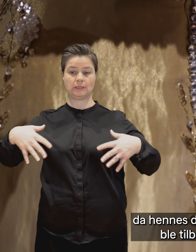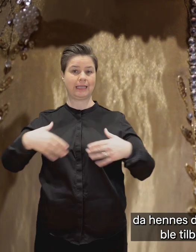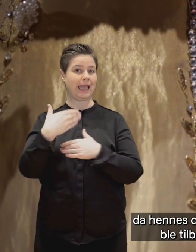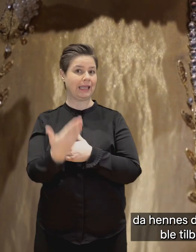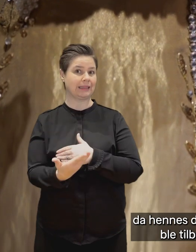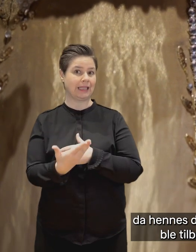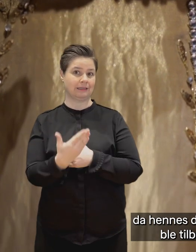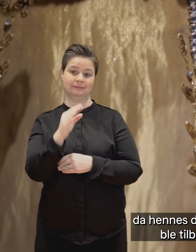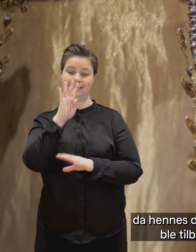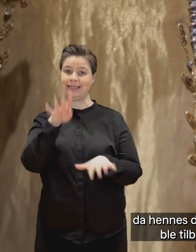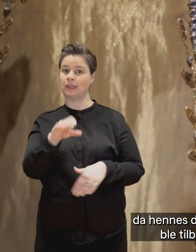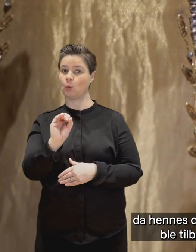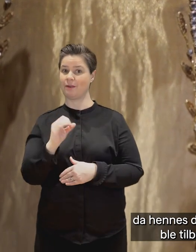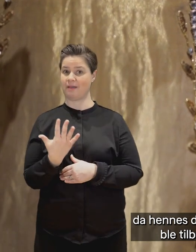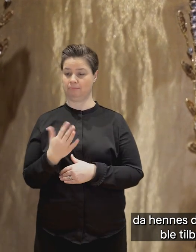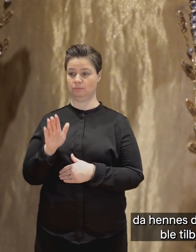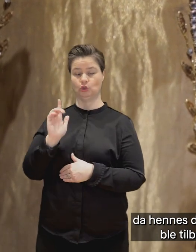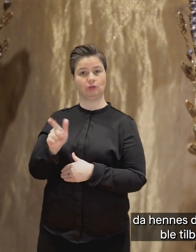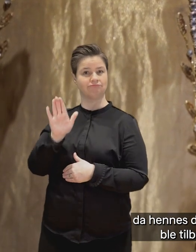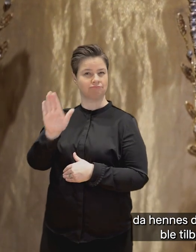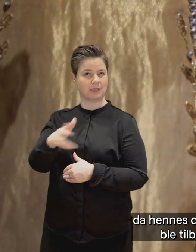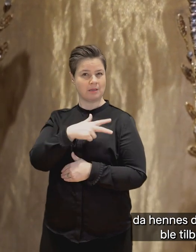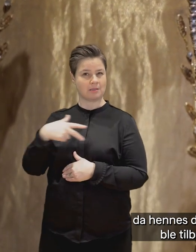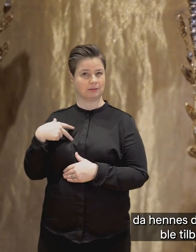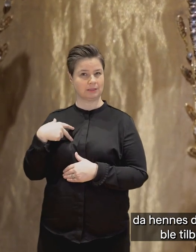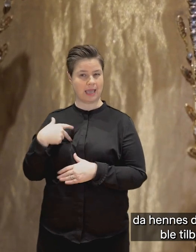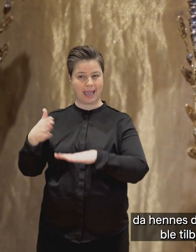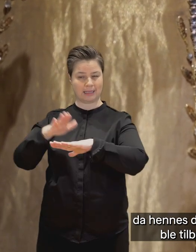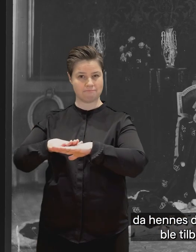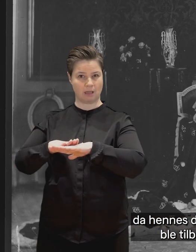da hennes danske ektemann, prins Carl, ble tilbudt den norske tronen.